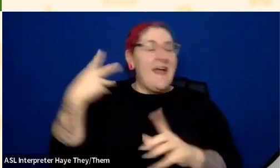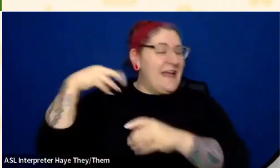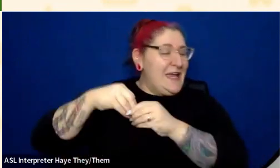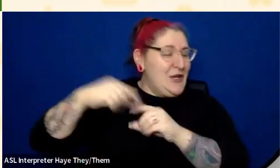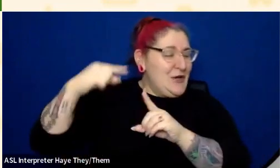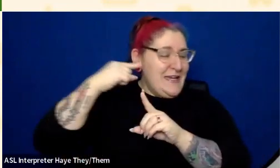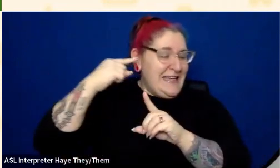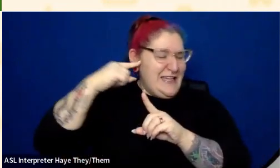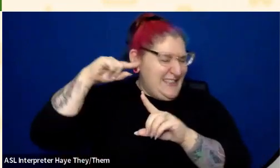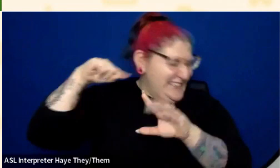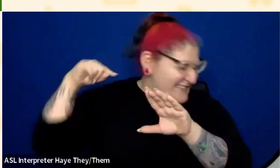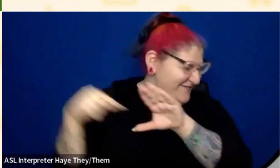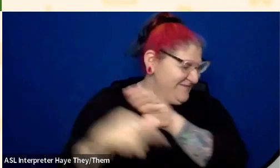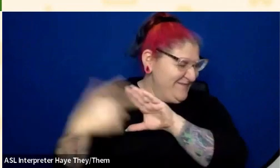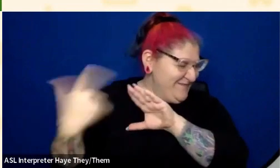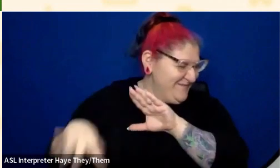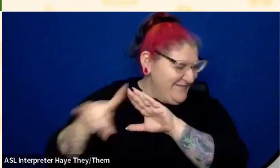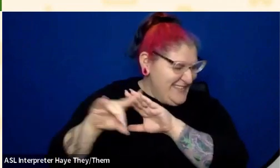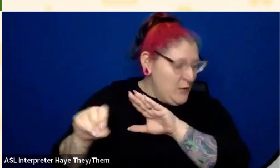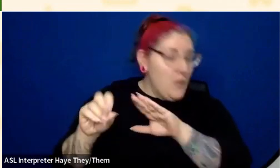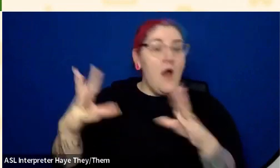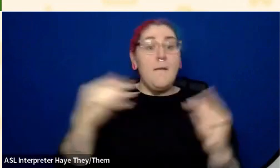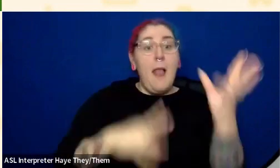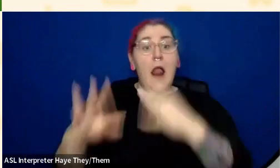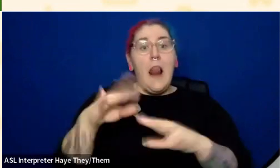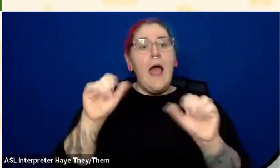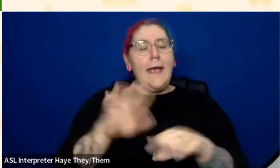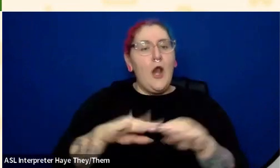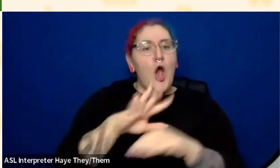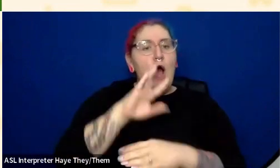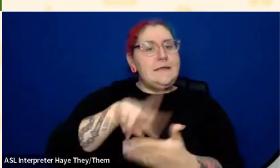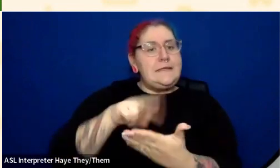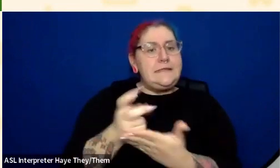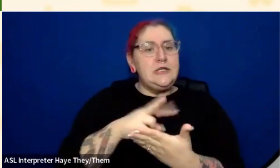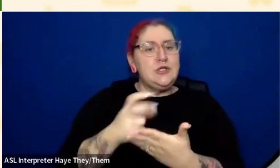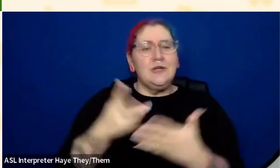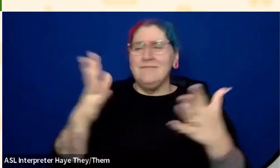El parpadeo o destello puede causar convulsiones debido a la fotosensibilidad. Hay muchas cosas aquí con las que la gente podría tener problemas